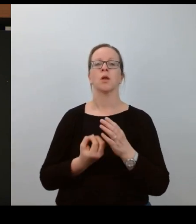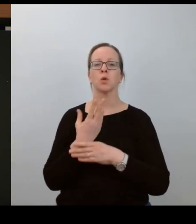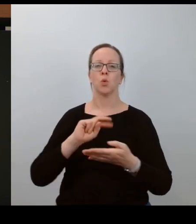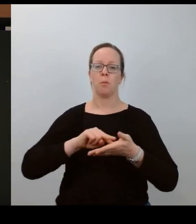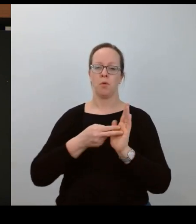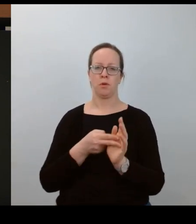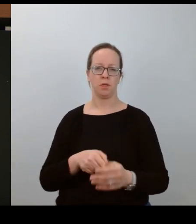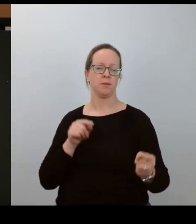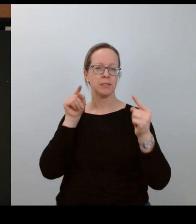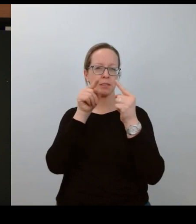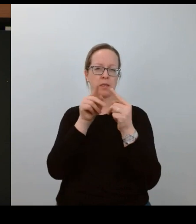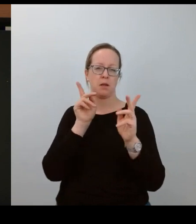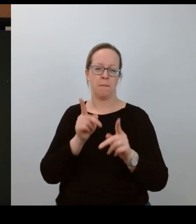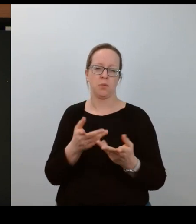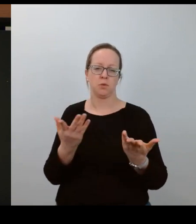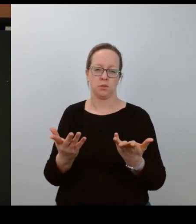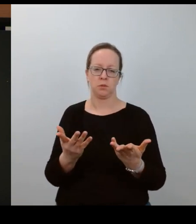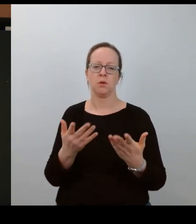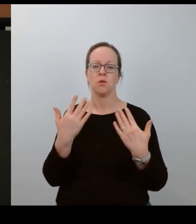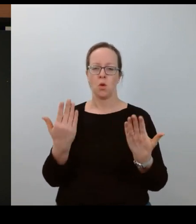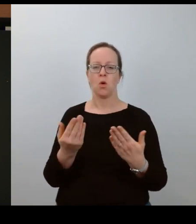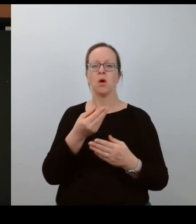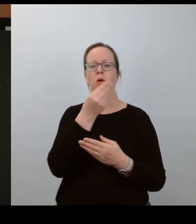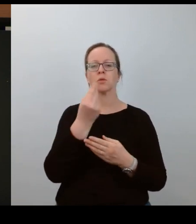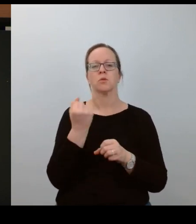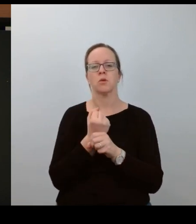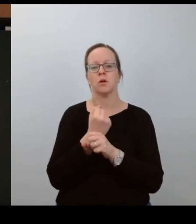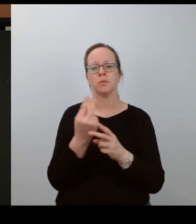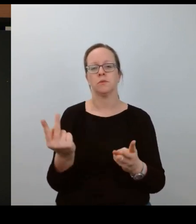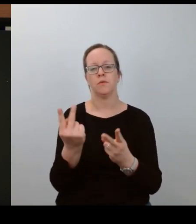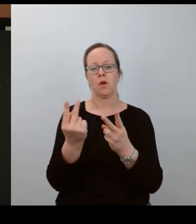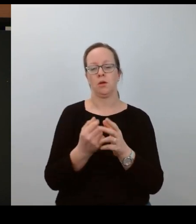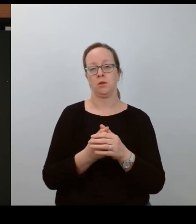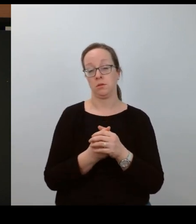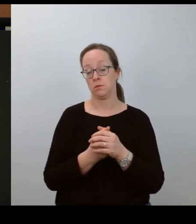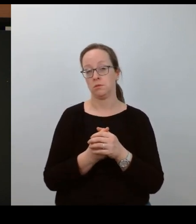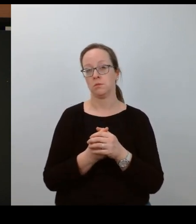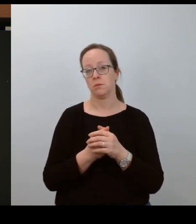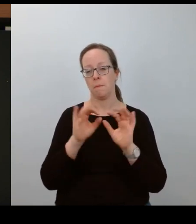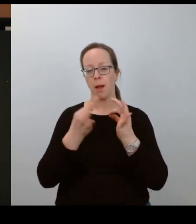überweisen, können wir nicht akzeptieren, dass Arbeitsräume aus dem Bestand fallen,